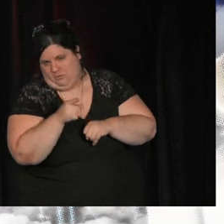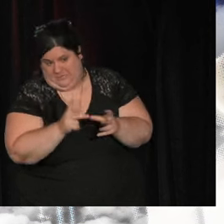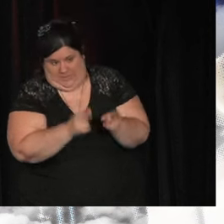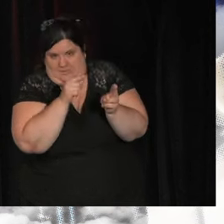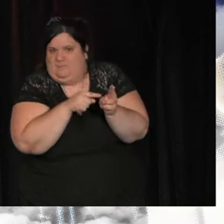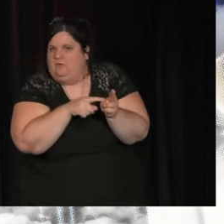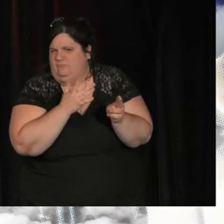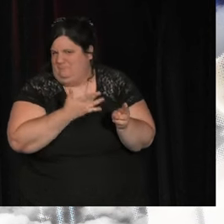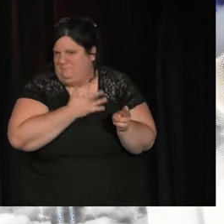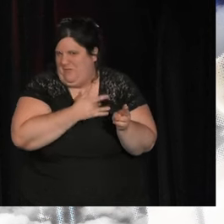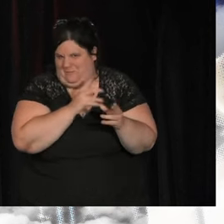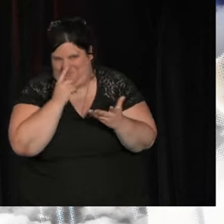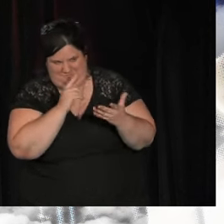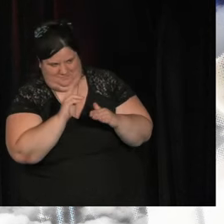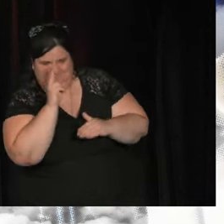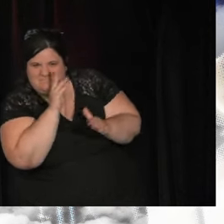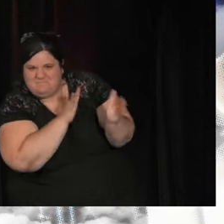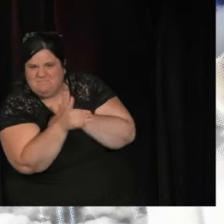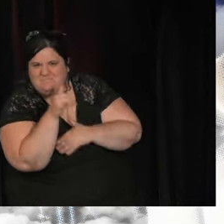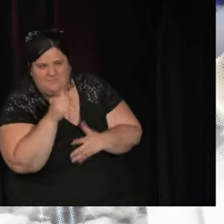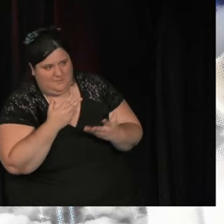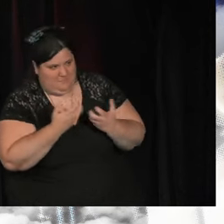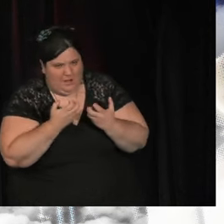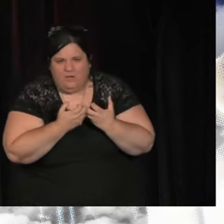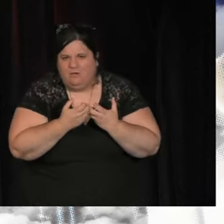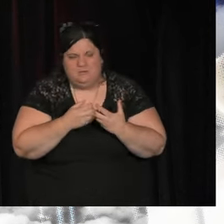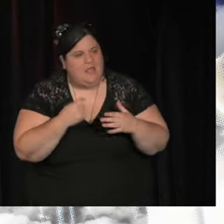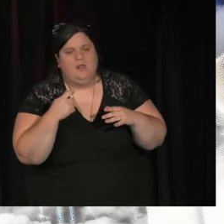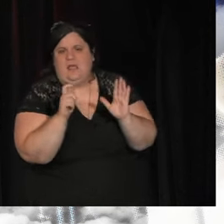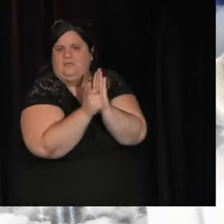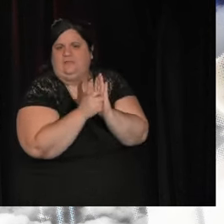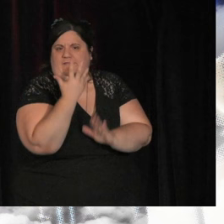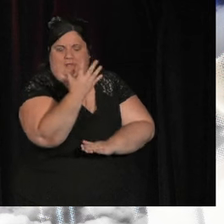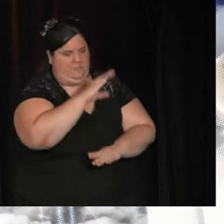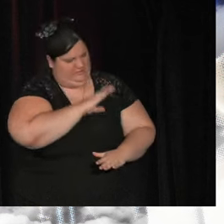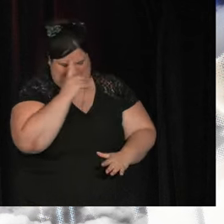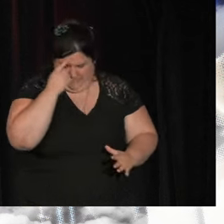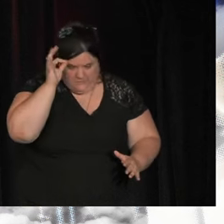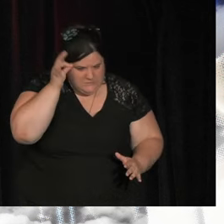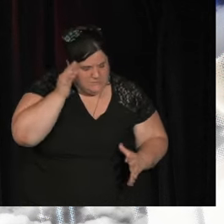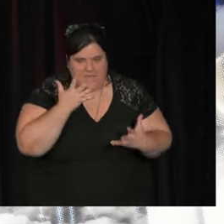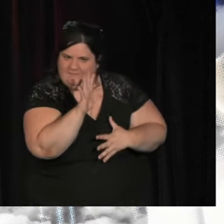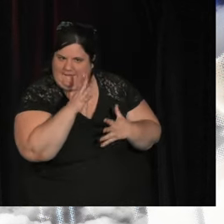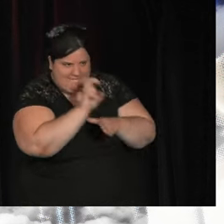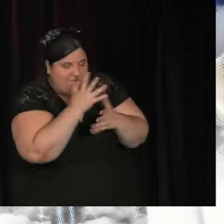qu'il est très drôle, de comment les gens, tu vois, qui sont à cinq et c'est un stress de ouf de rester à ce score-là. De garder la bonne note. Oui, c'est trop dur. Comme les chauffeurs Uber.